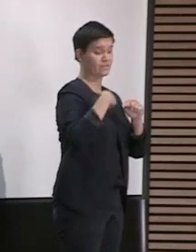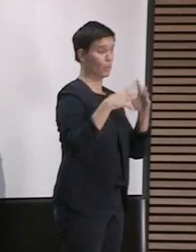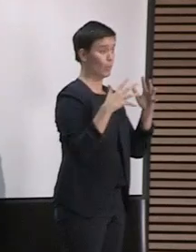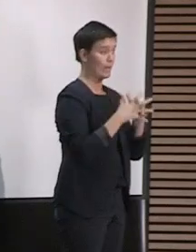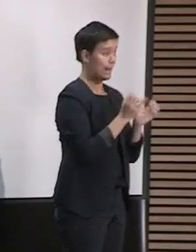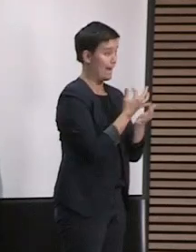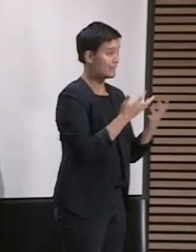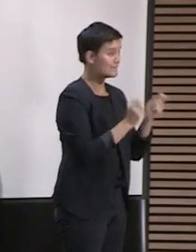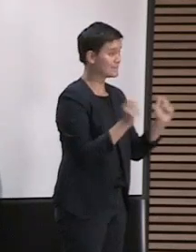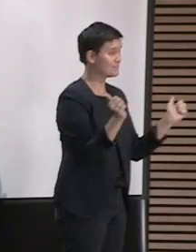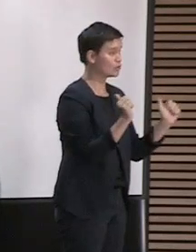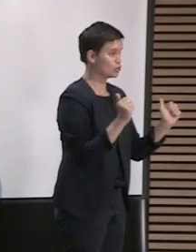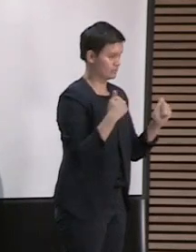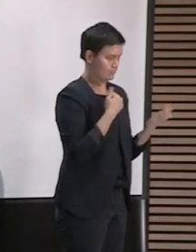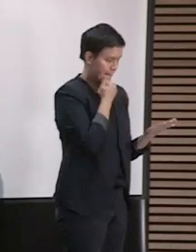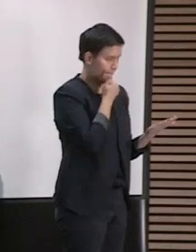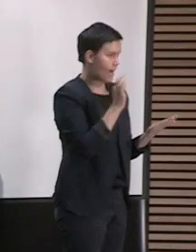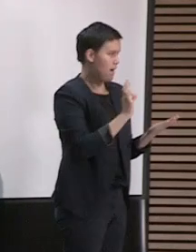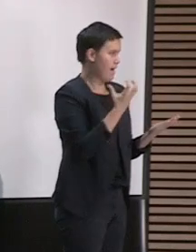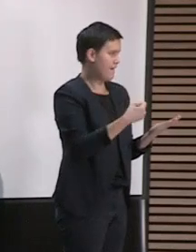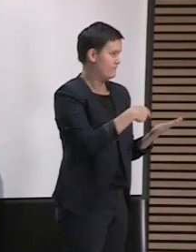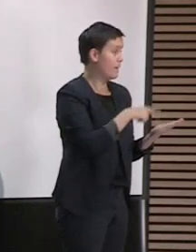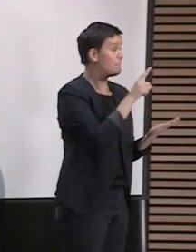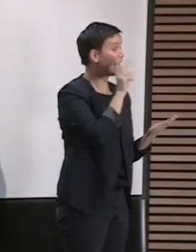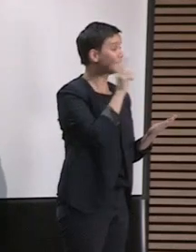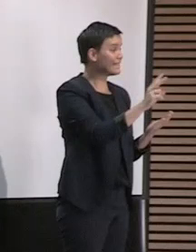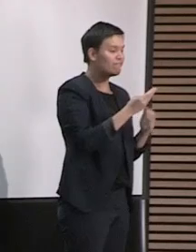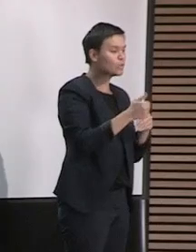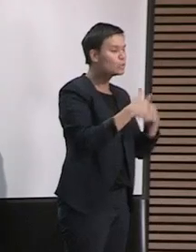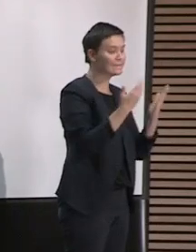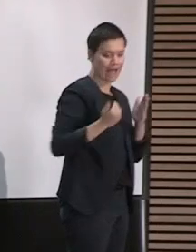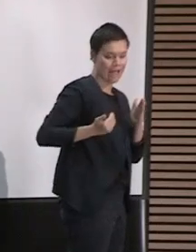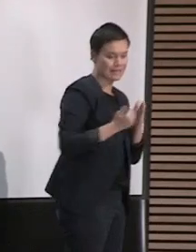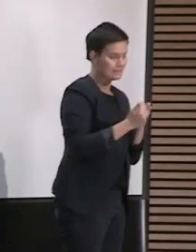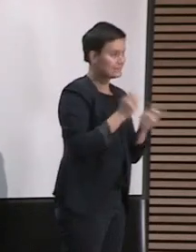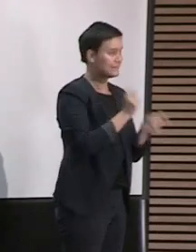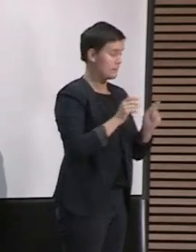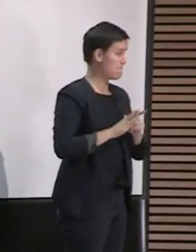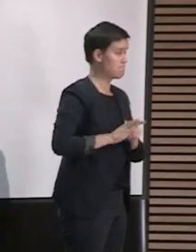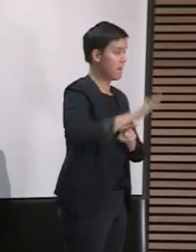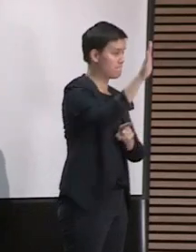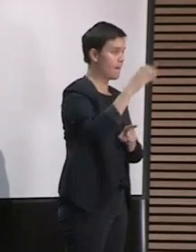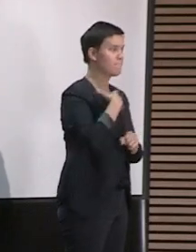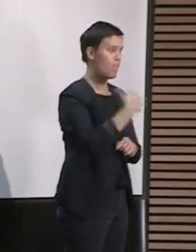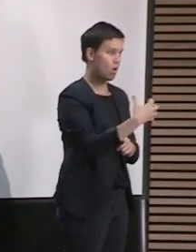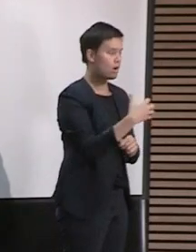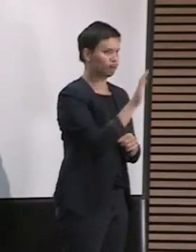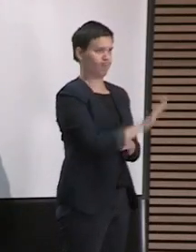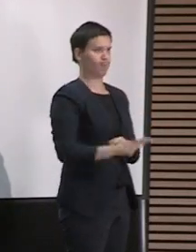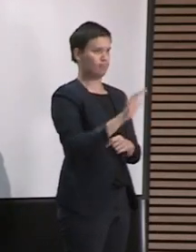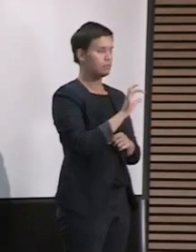Akarana, e hia nga mahi kua mahia i roto i nga wiki kua pahure ake nei ko koe I runga i te huarahi ki te whakatutuki i te whaainga? CAROLINE McELNAY: Kaore e taea e au te